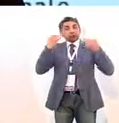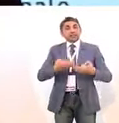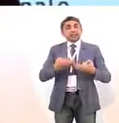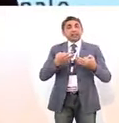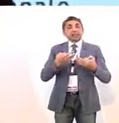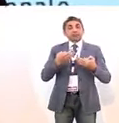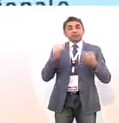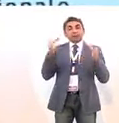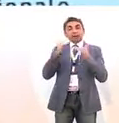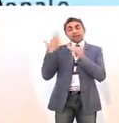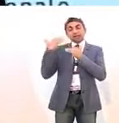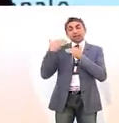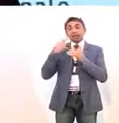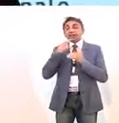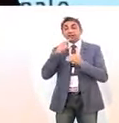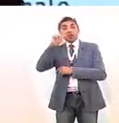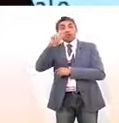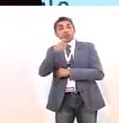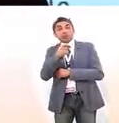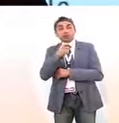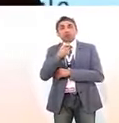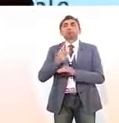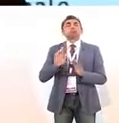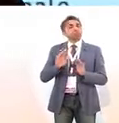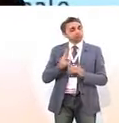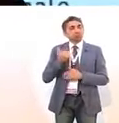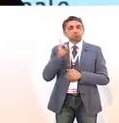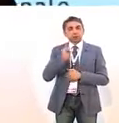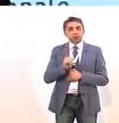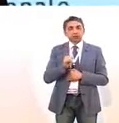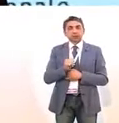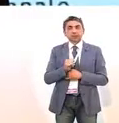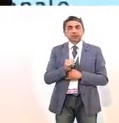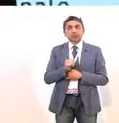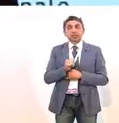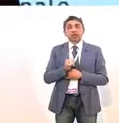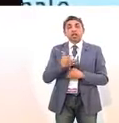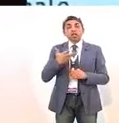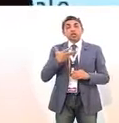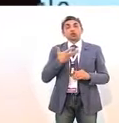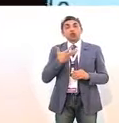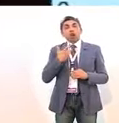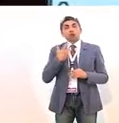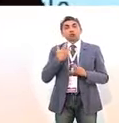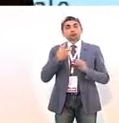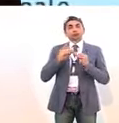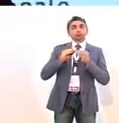la sera stessa del voto di sapere chi sarà il vincitore, io dico che c’era un modo